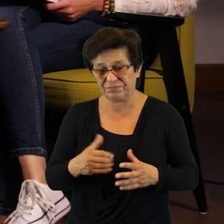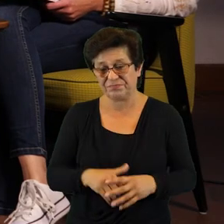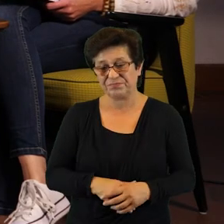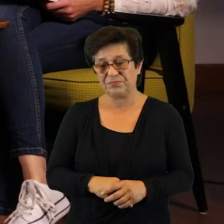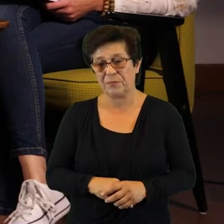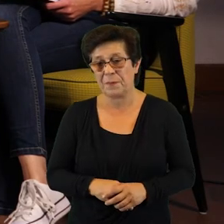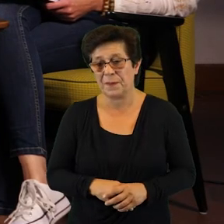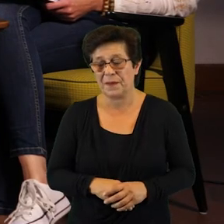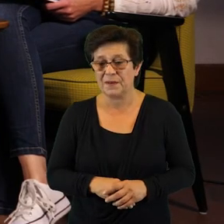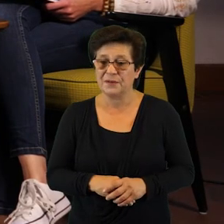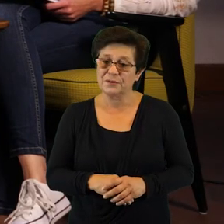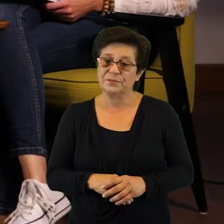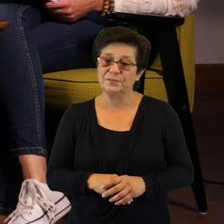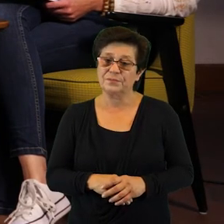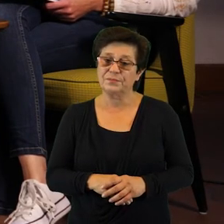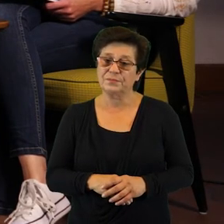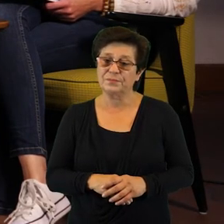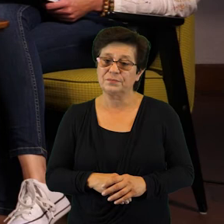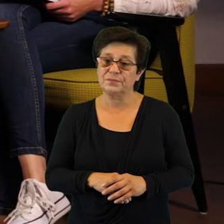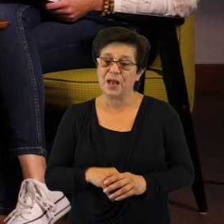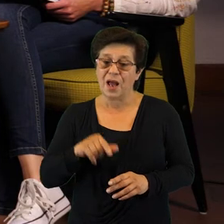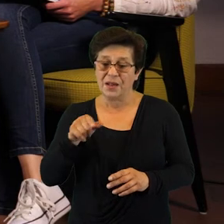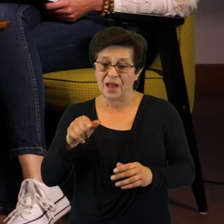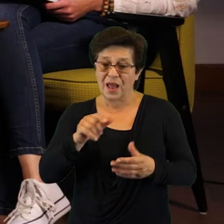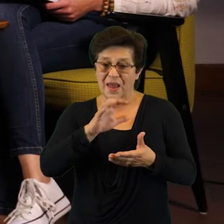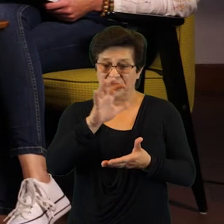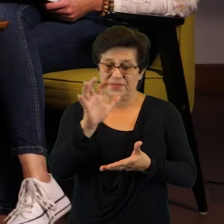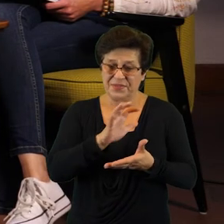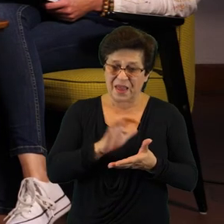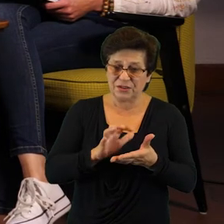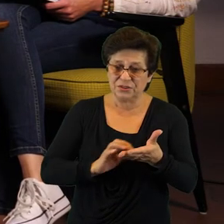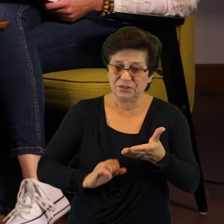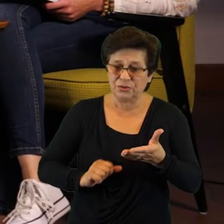że właśnie namiastkę tych tekstów, tego poczucia humoru, tego absurdu